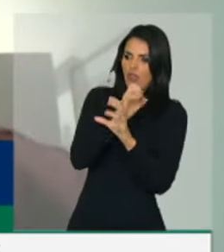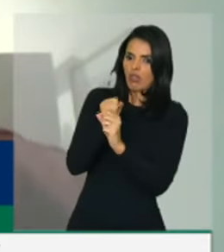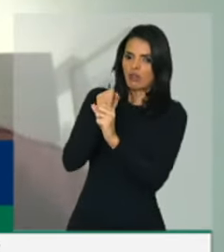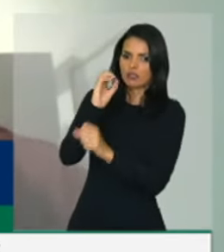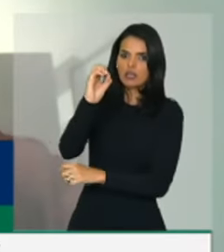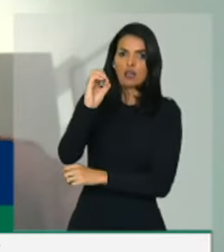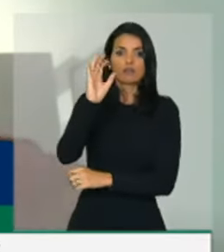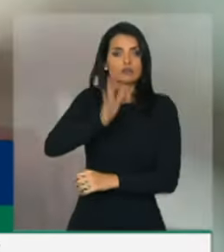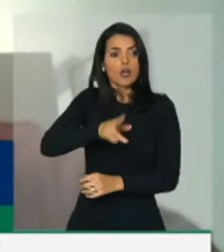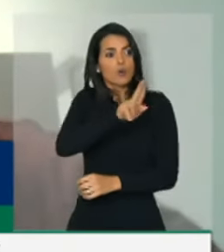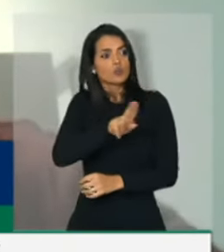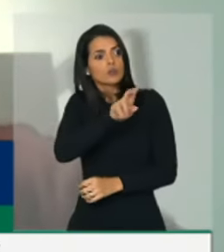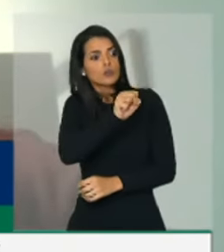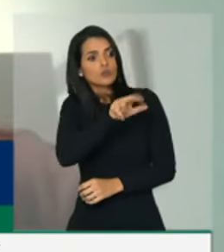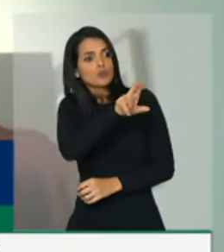ZERO PARA O SUS. APRESENTAMOS O DESTAQUE QUE BUSCA CORRIGIR